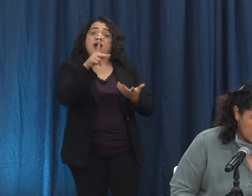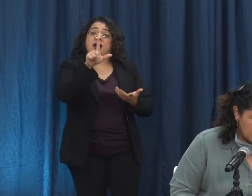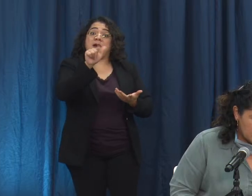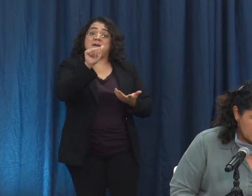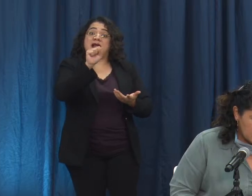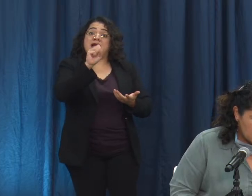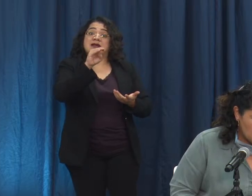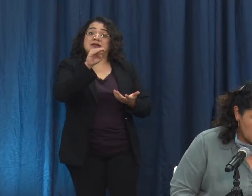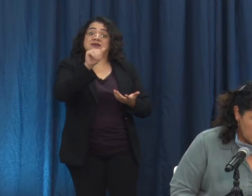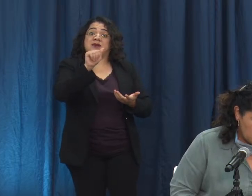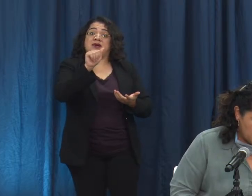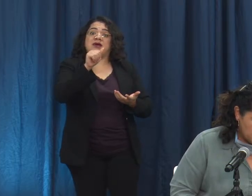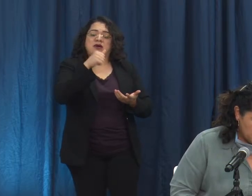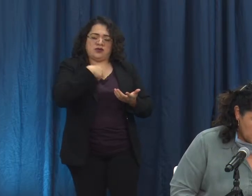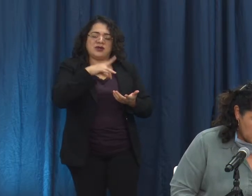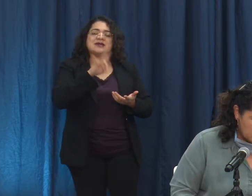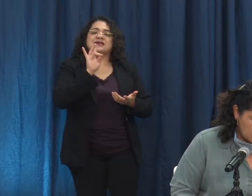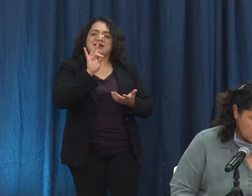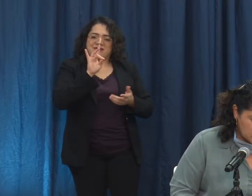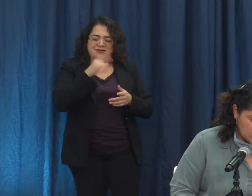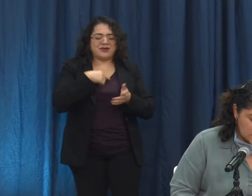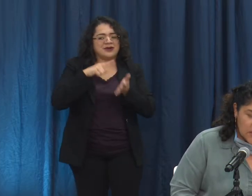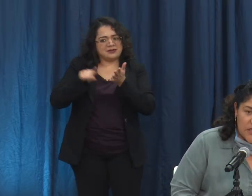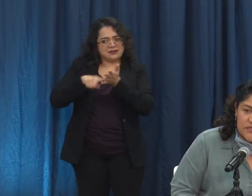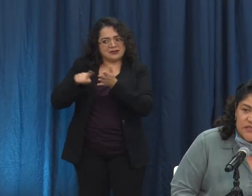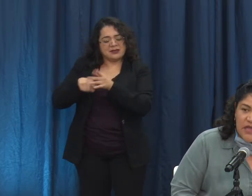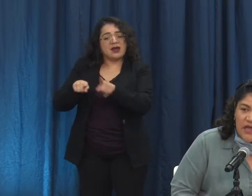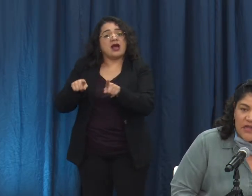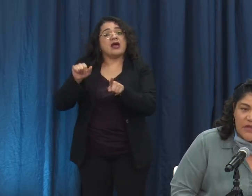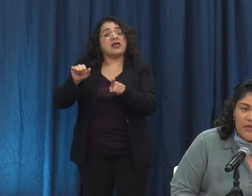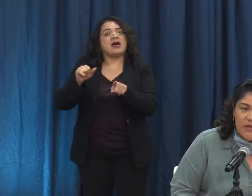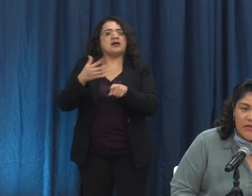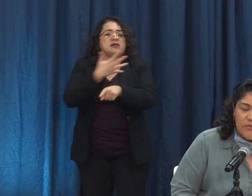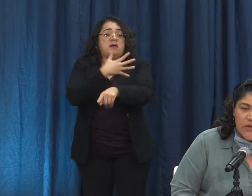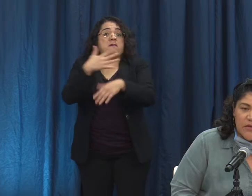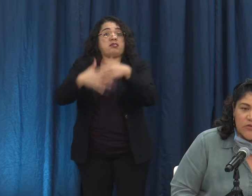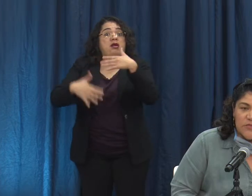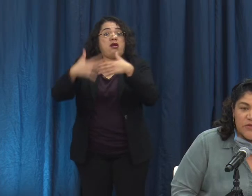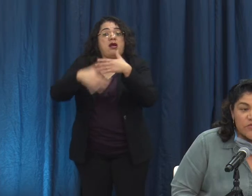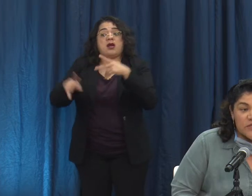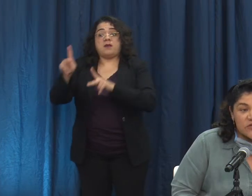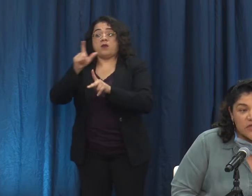gente que se RA Cooper odd o en este entonces es la la última información que